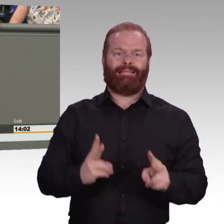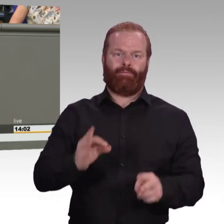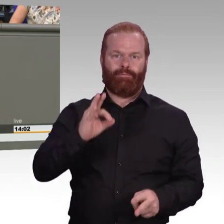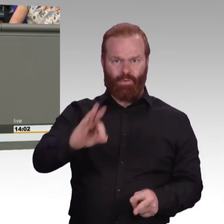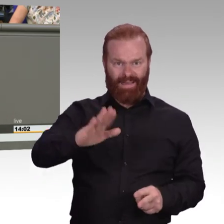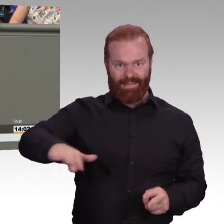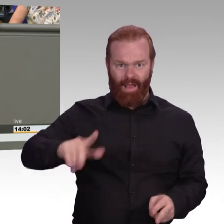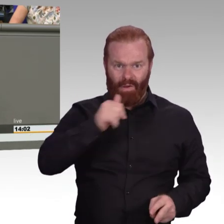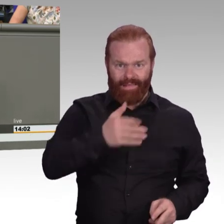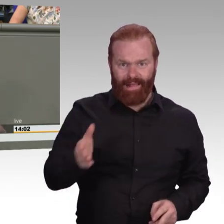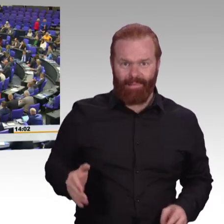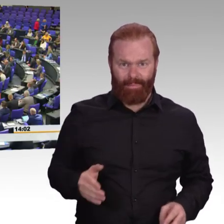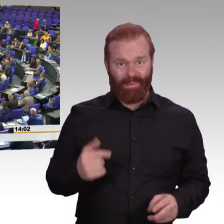also tun Sie was, danke schön.